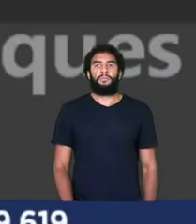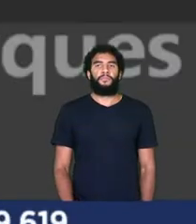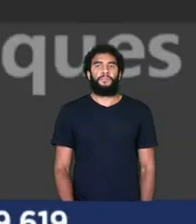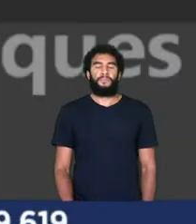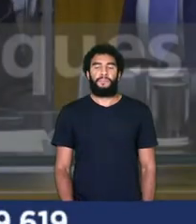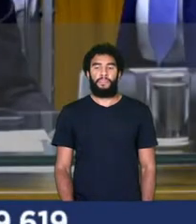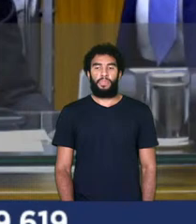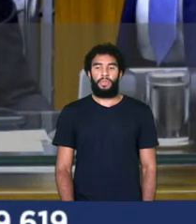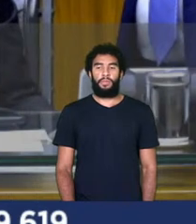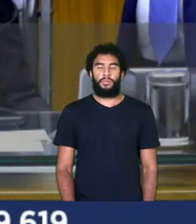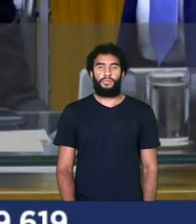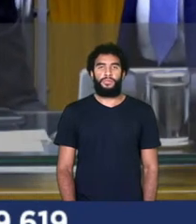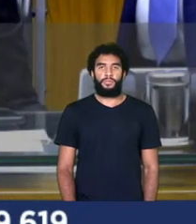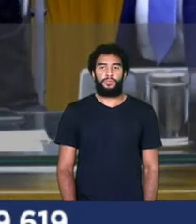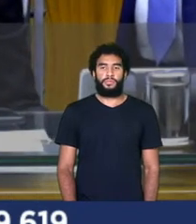PORTANTO, CONTRA O TEXTO E A